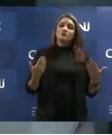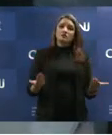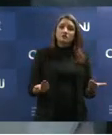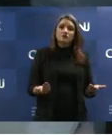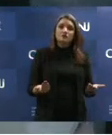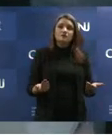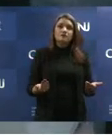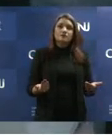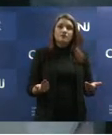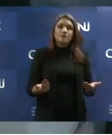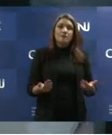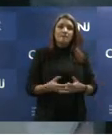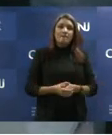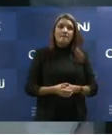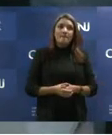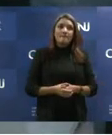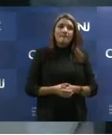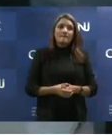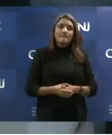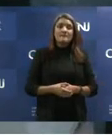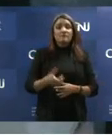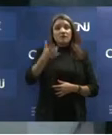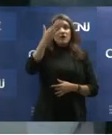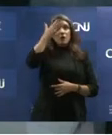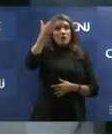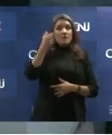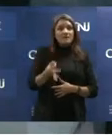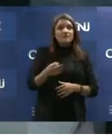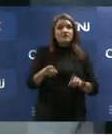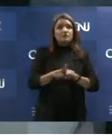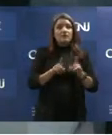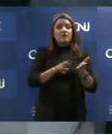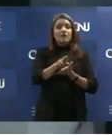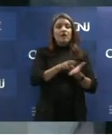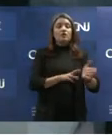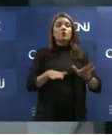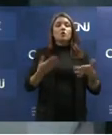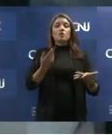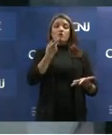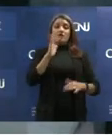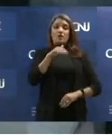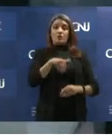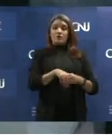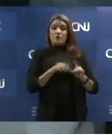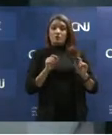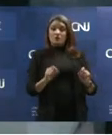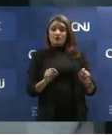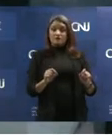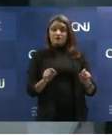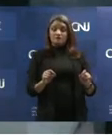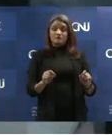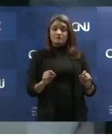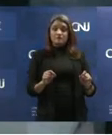Essa é a compreensão da nobre relatora quando afirma, em seu voto, que o enquadramento legal apontado é preliminar